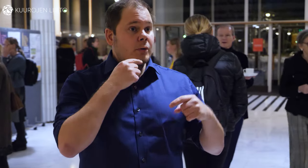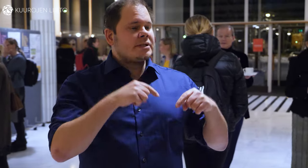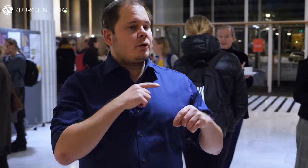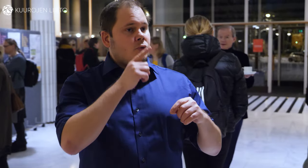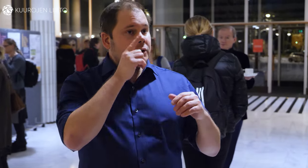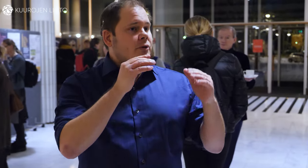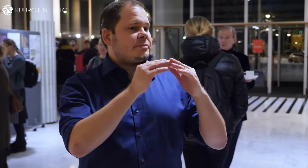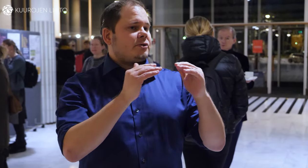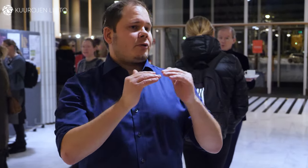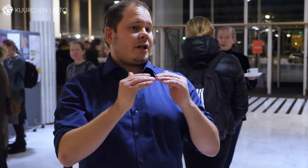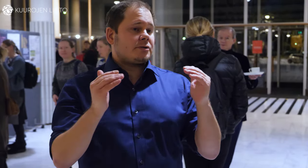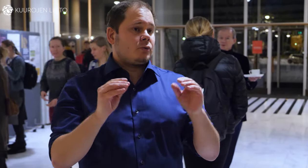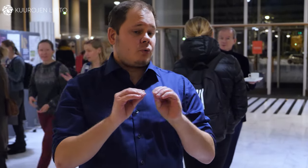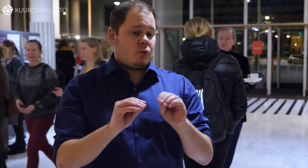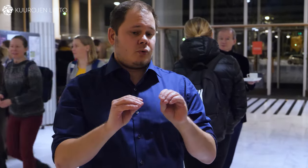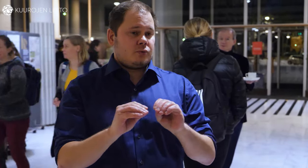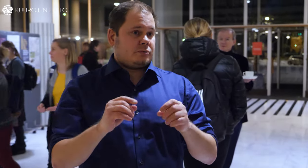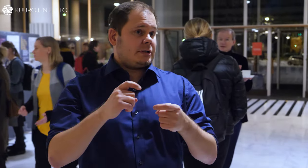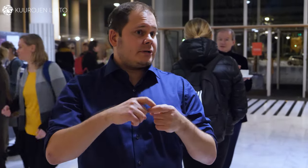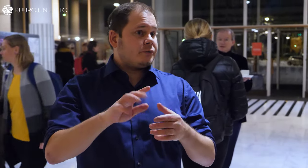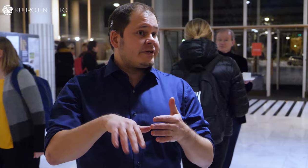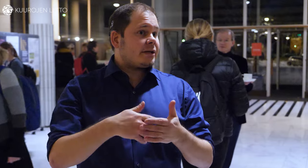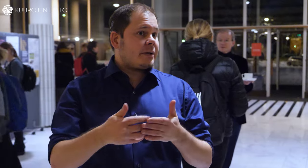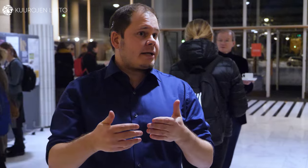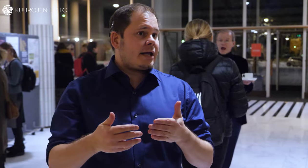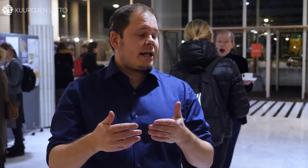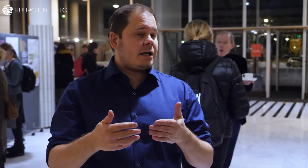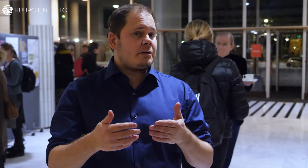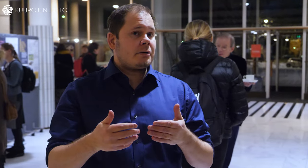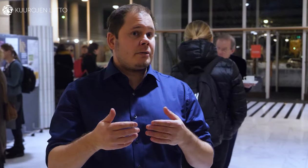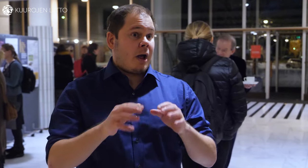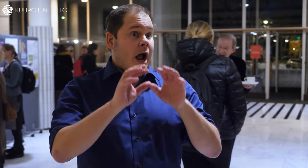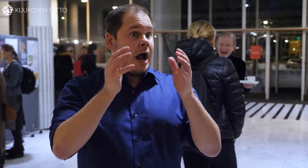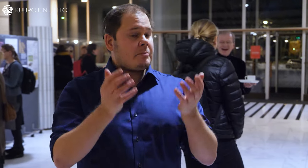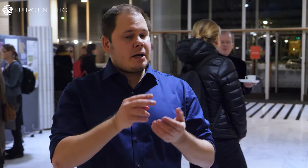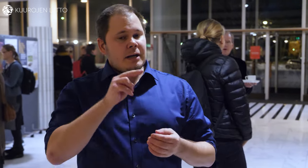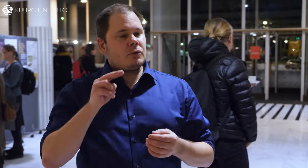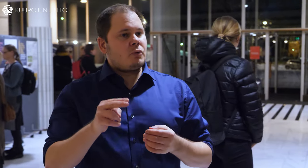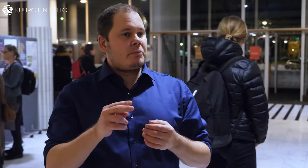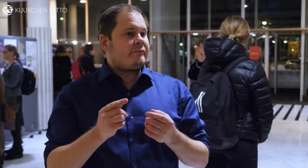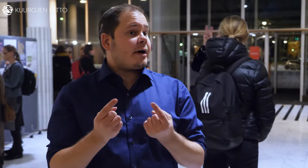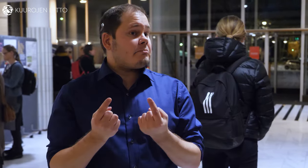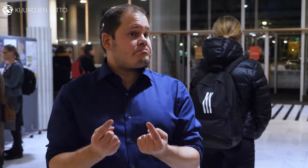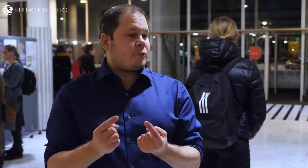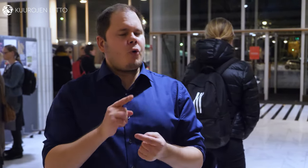Muun maailman näkökulmasta on erityistä, - että Suomessa tarjotaan yliopisto- tasoista viittomakielen koulutusta.